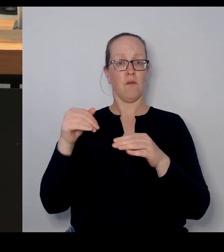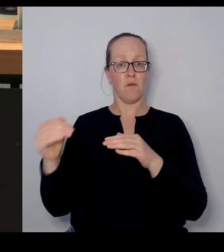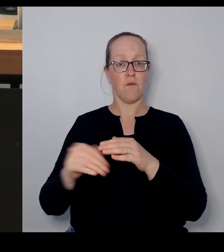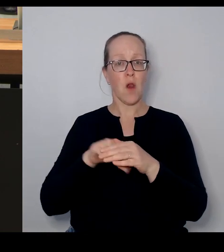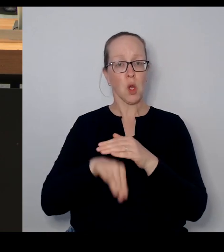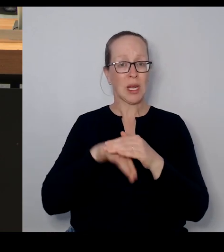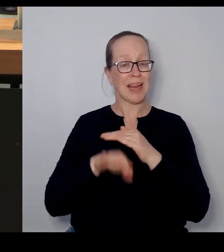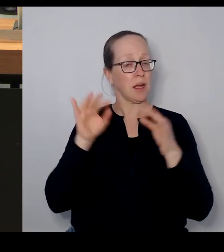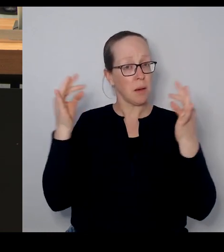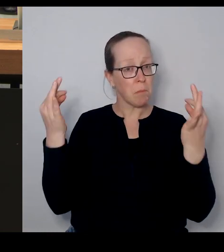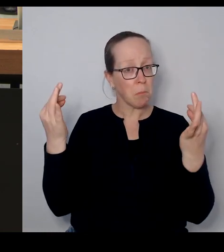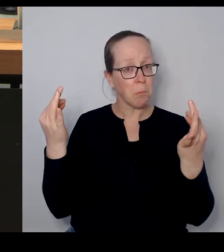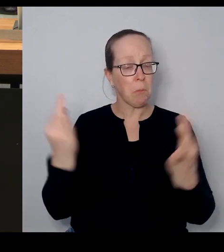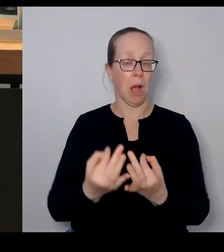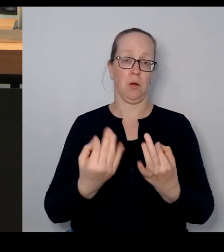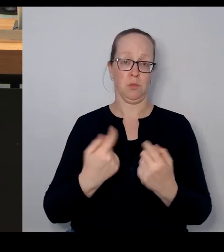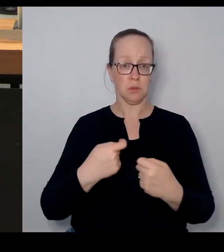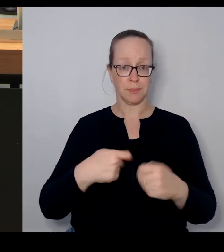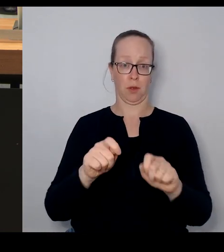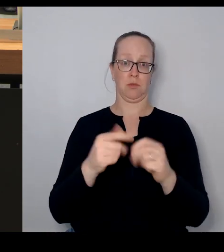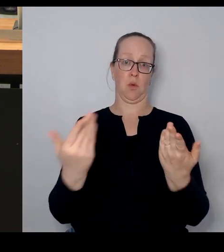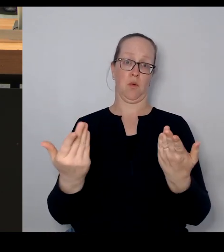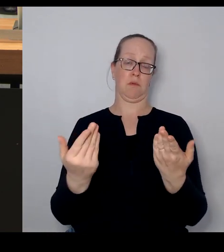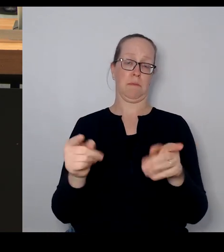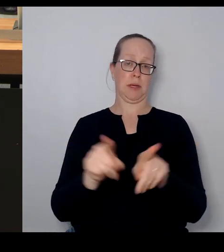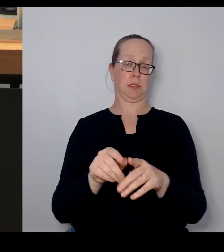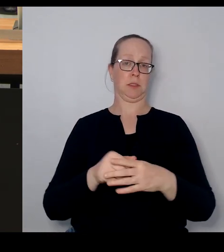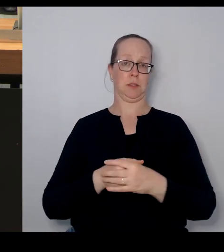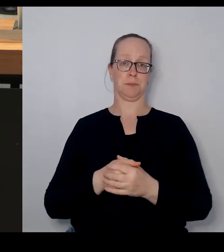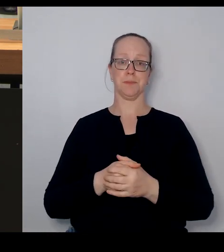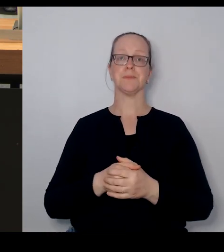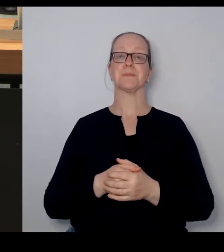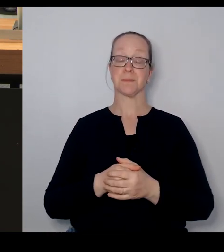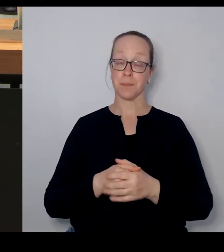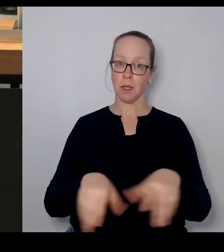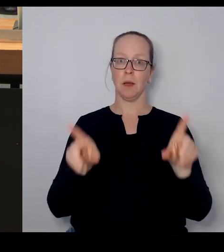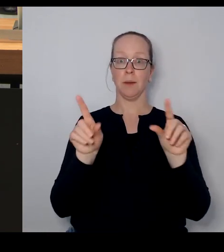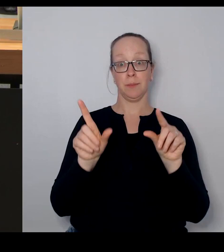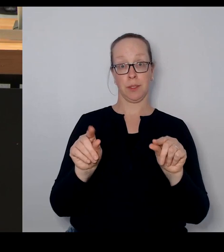Das heißt, wenn man sich das dann noch mal anschaut und